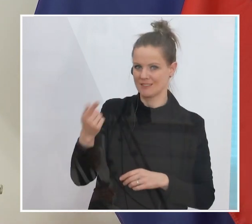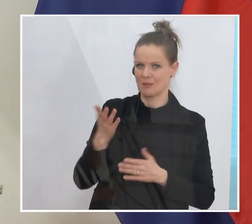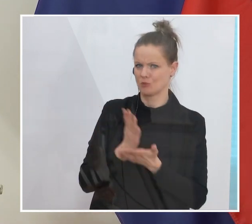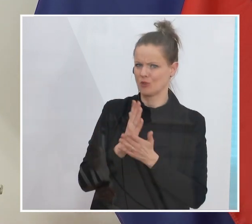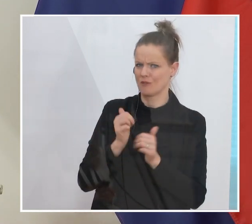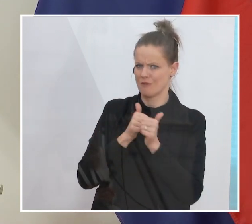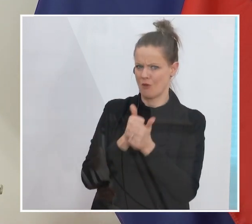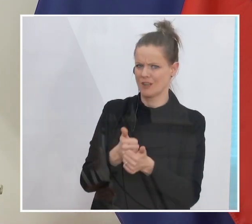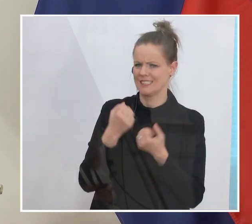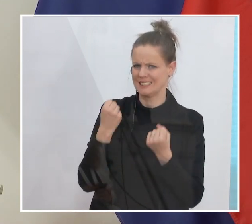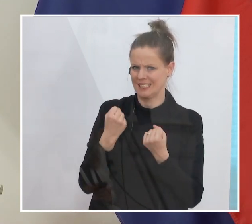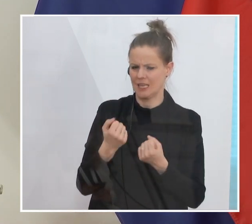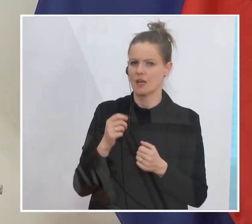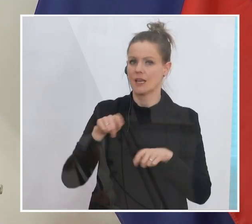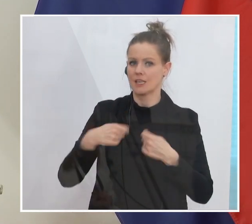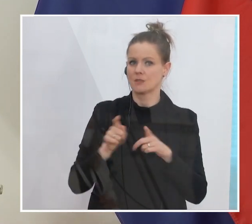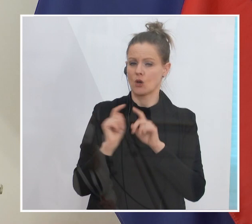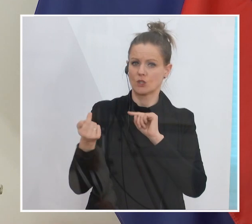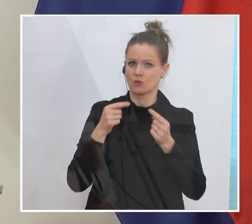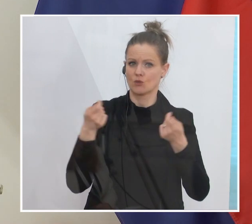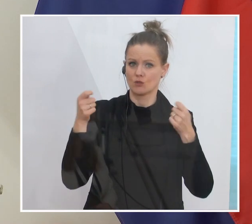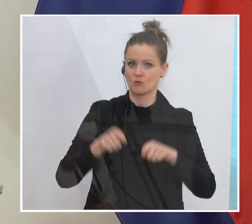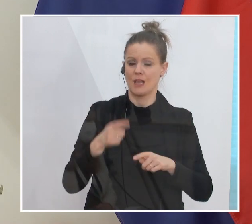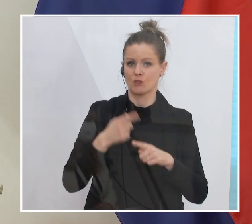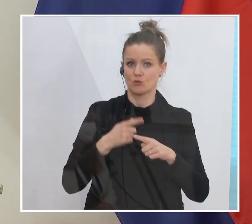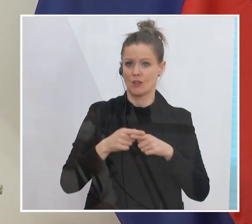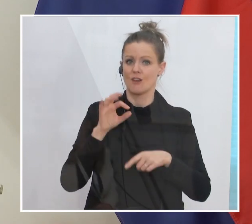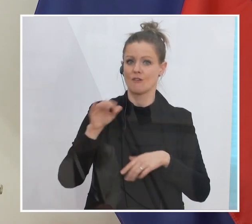gibt natürlich eine Diskussion um die Sperrstunde. Für die Gastronomie ist das Abendgeschäft sehr,